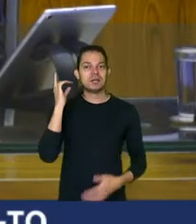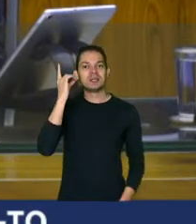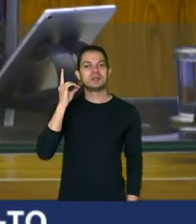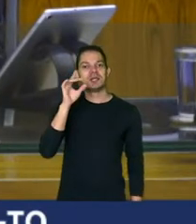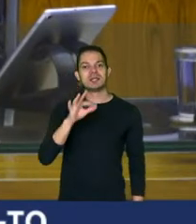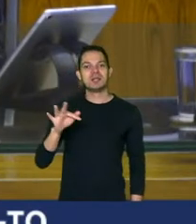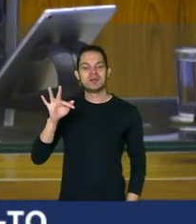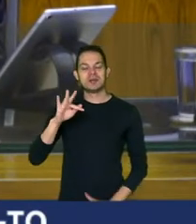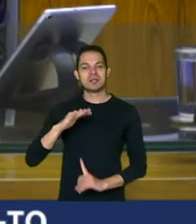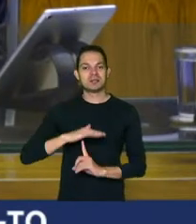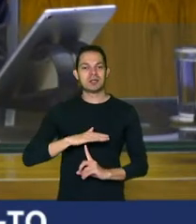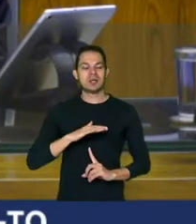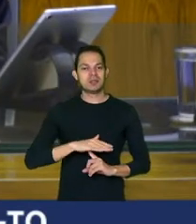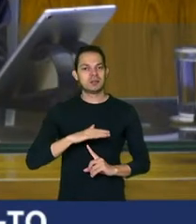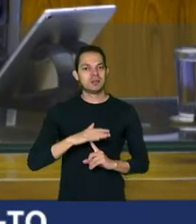PELO PARANÁ , E COM MUITO ORGULHO O PRESIDENTE DO